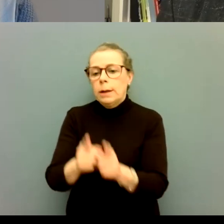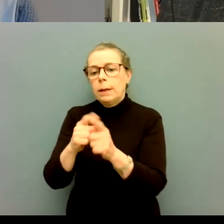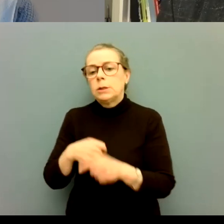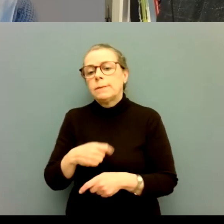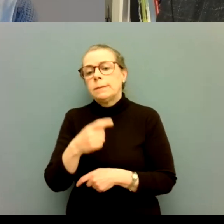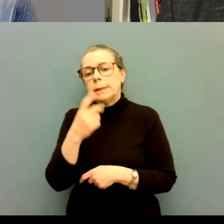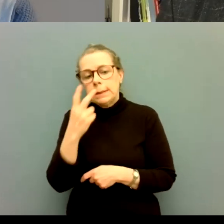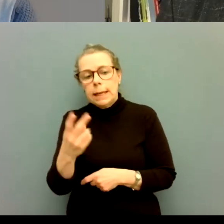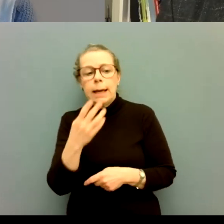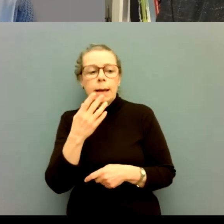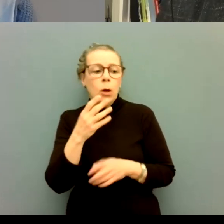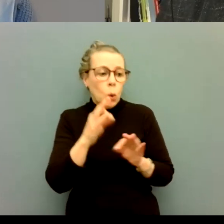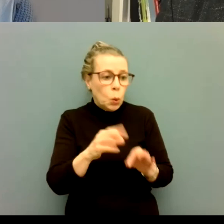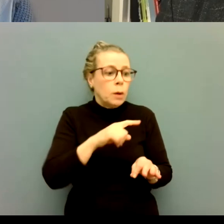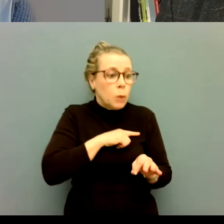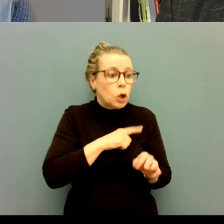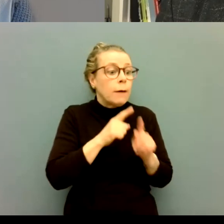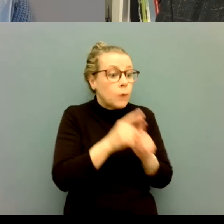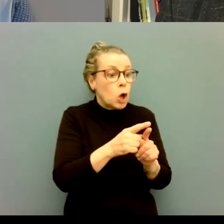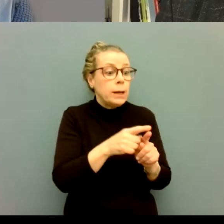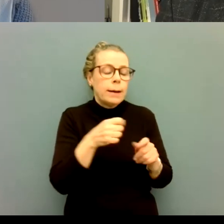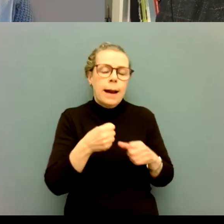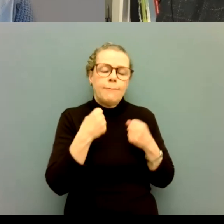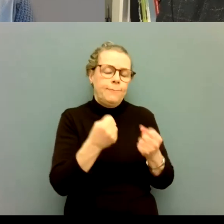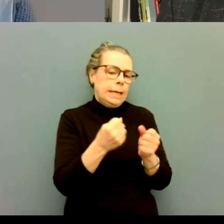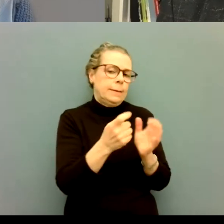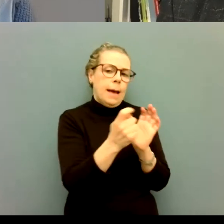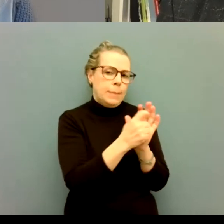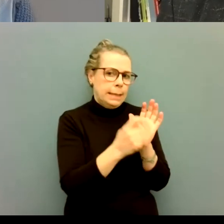för att se vilken mån man följer den väldigt viktiga principen.